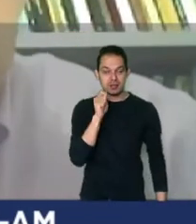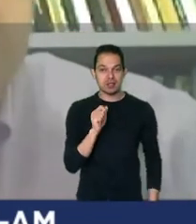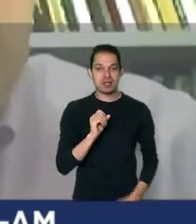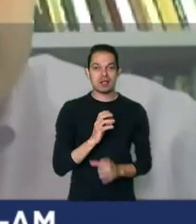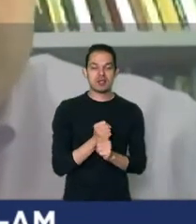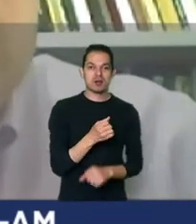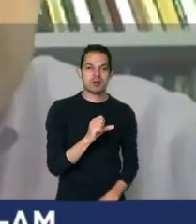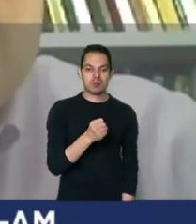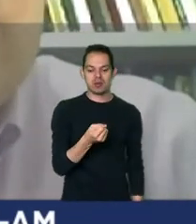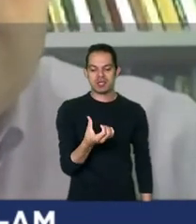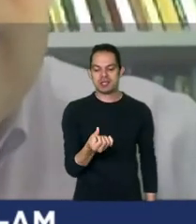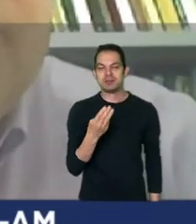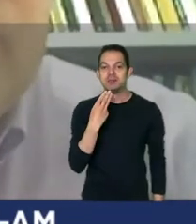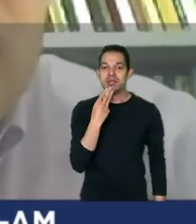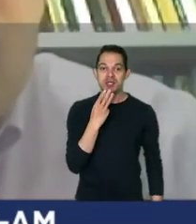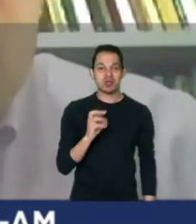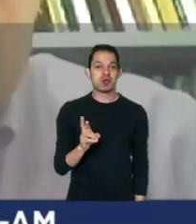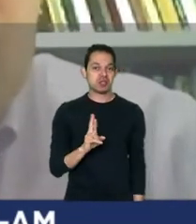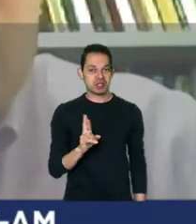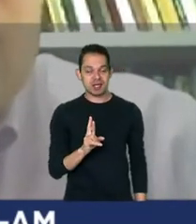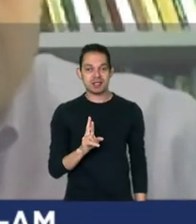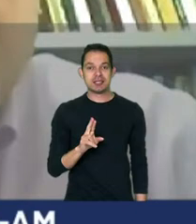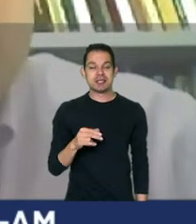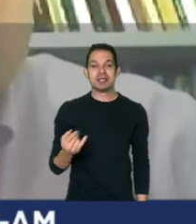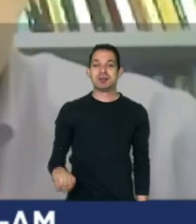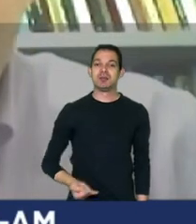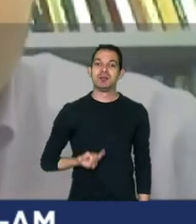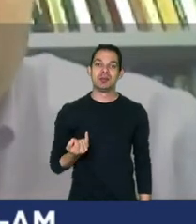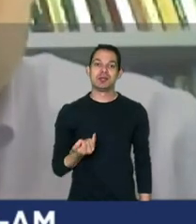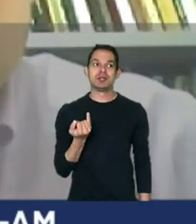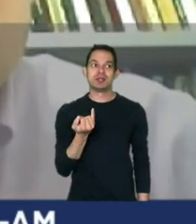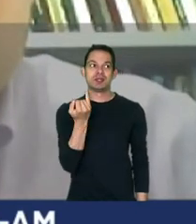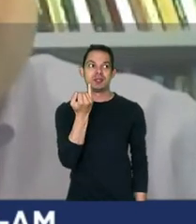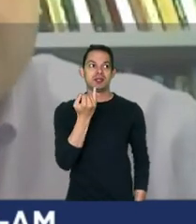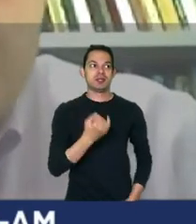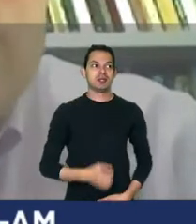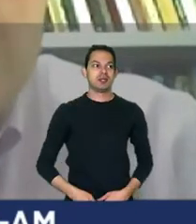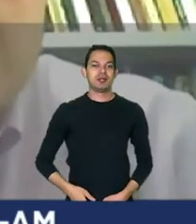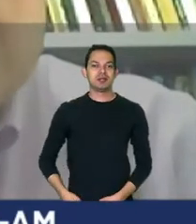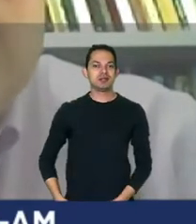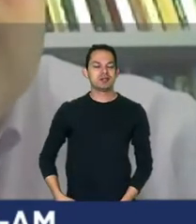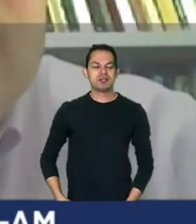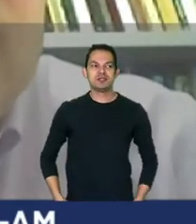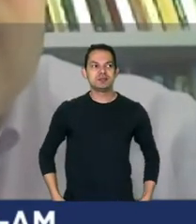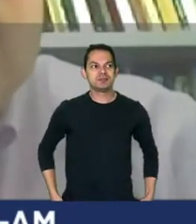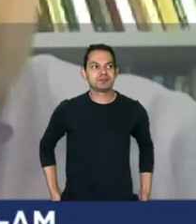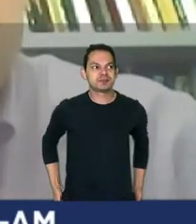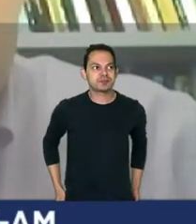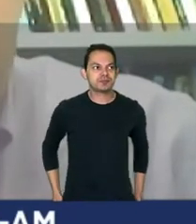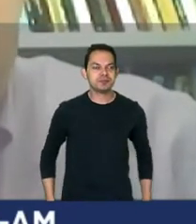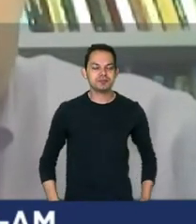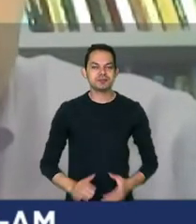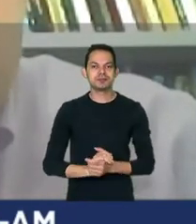EMERGENCIAIS, PARA O AMAZONAS SÃO 86 MILHÕES DE REAIS PREVISTOS, ISSO É MUITO IMPORTANTE PARA AJUDAR AS VÁRIAS ATIVIDADES PARADAS, TRABALHADORES SEM RENDA NESSE